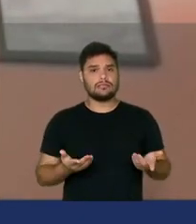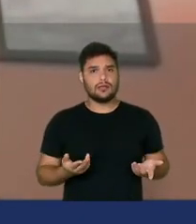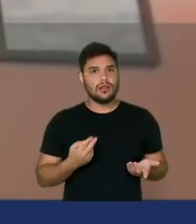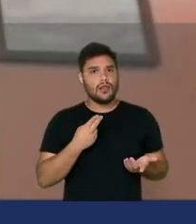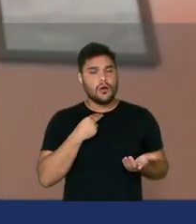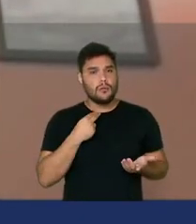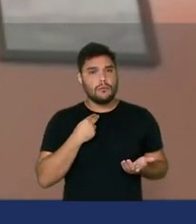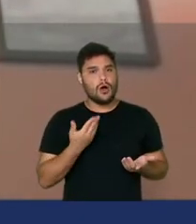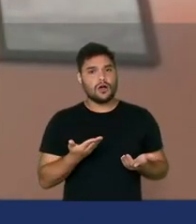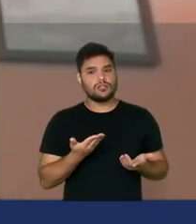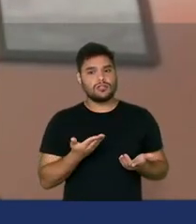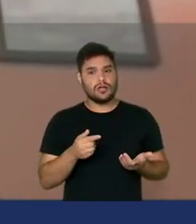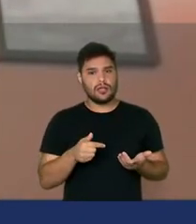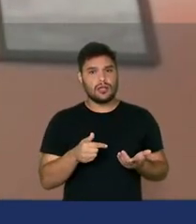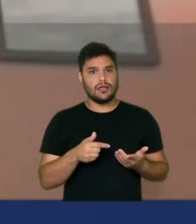DESTINAÇÕES ORÇAMENTÁRIAS, QUE NÃO DEVERIA SER OBJETO DA